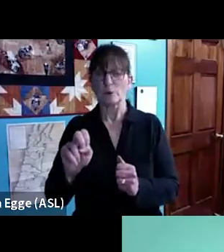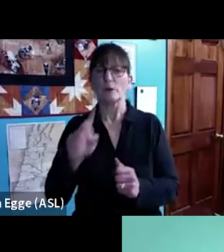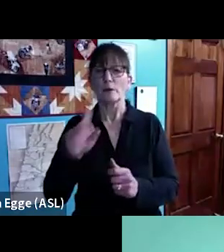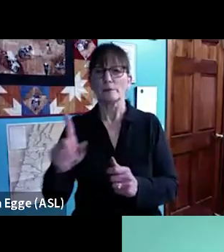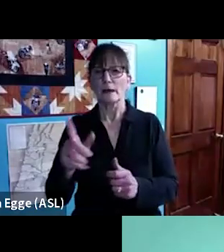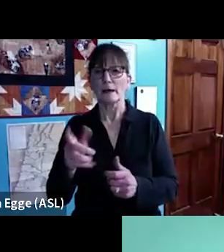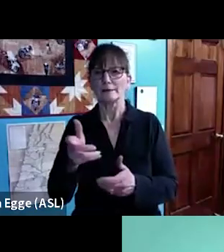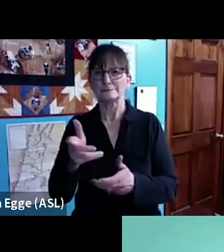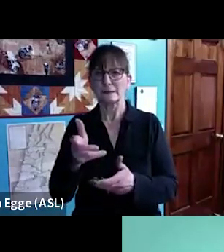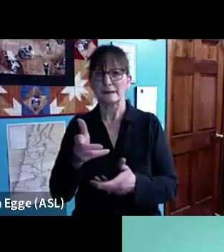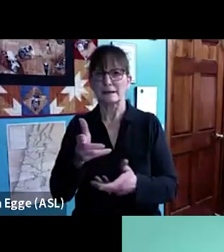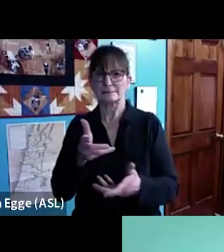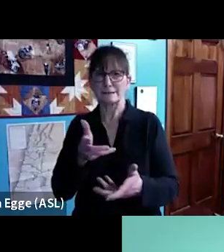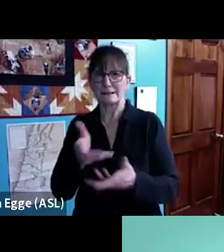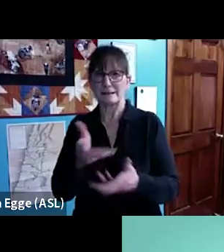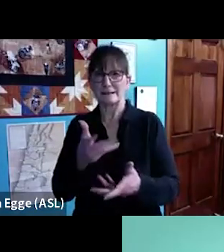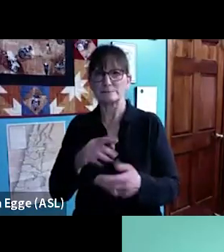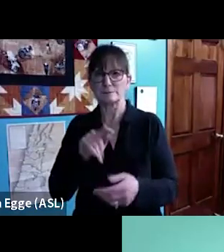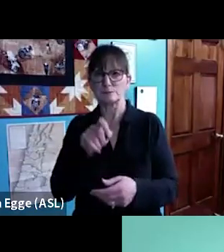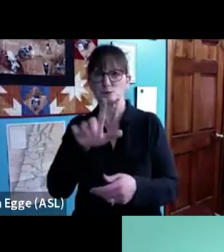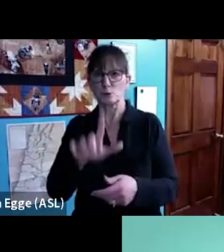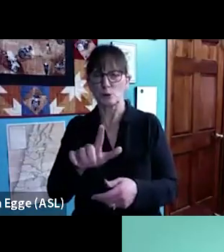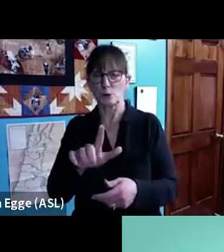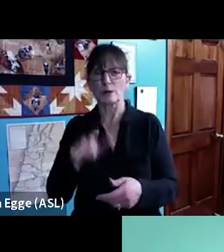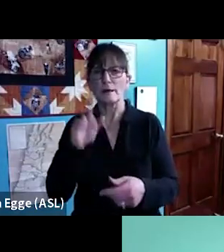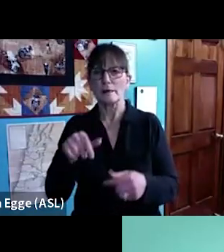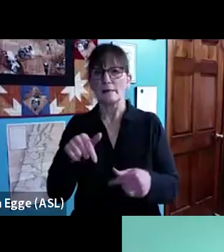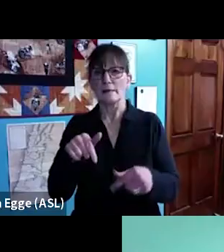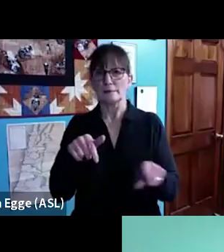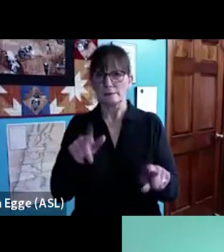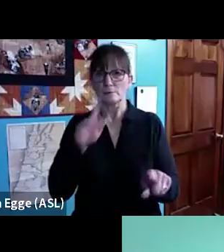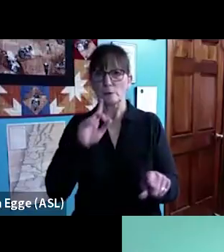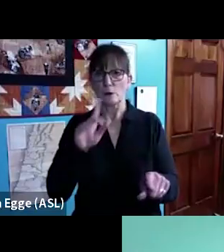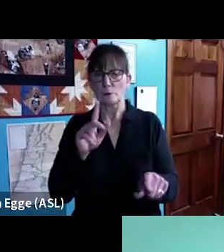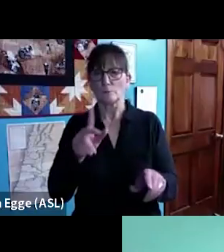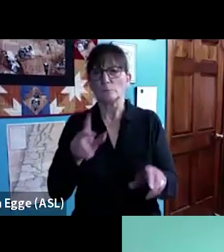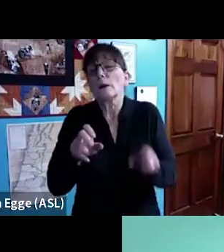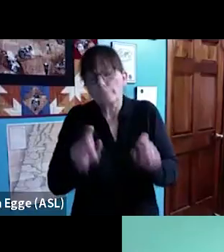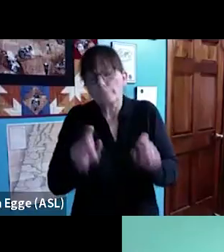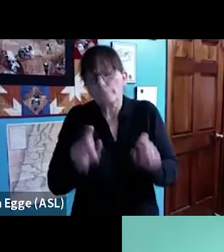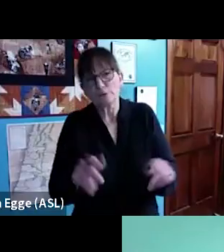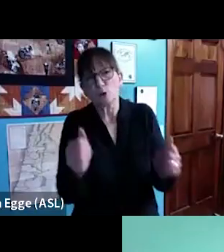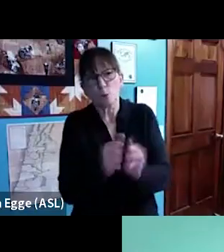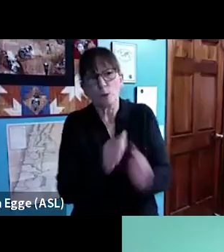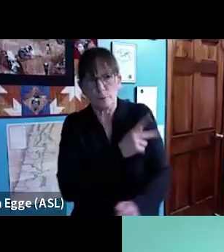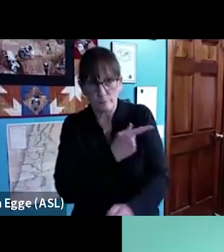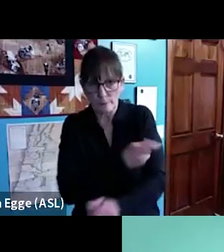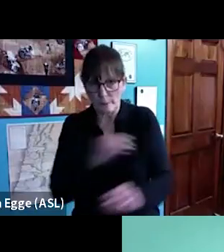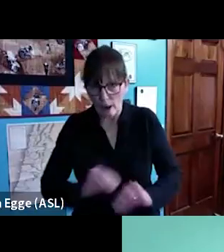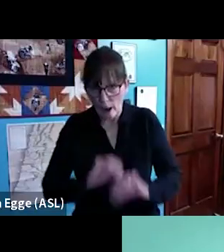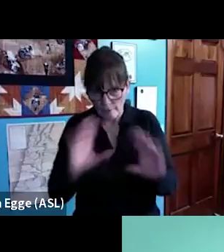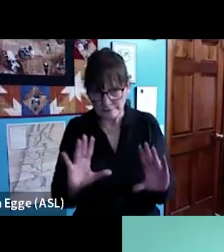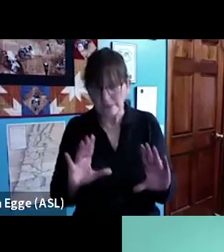Entonces, tenemos algunas preguntas excelentes sobre el iClaim, ¿verdad? El iClaim, que es maravilloso